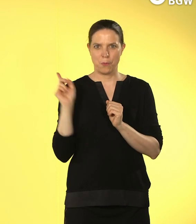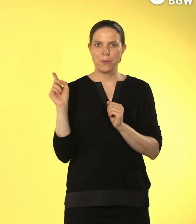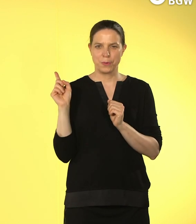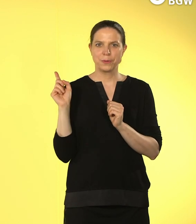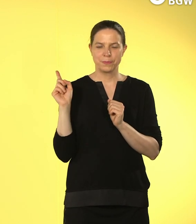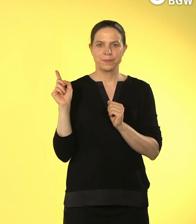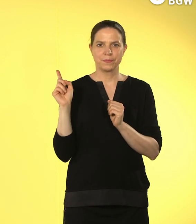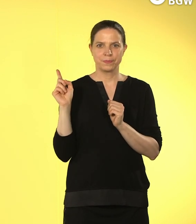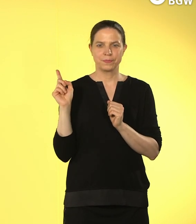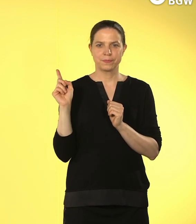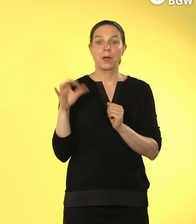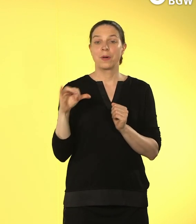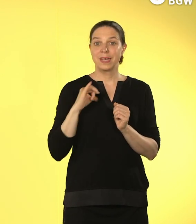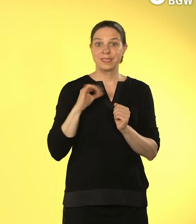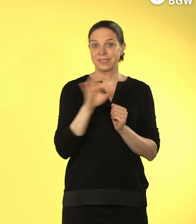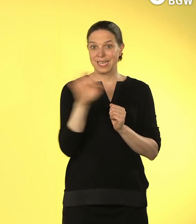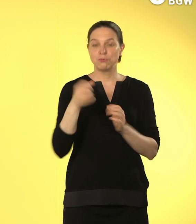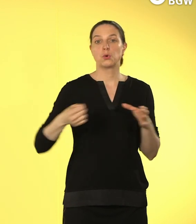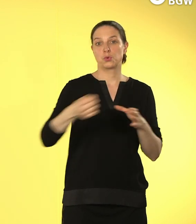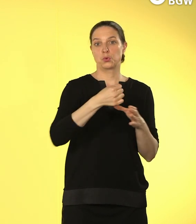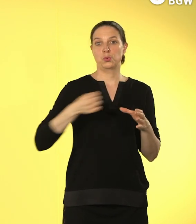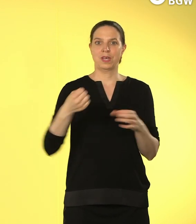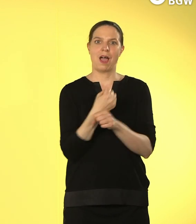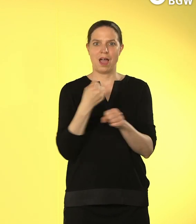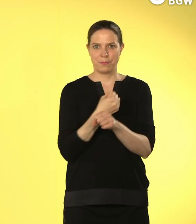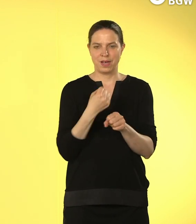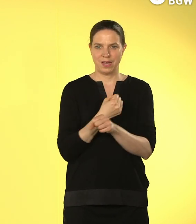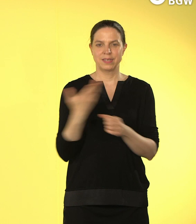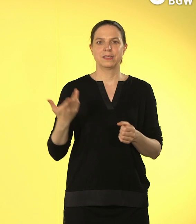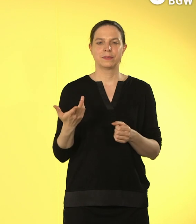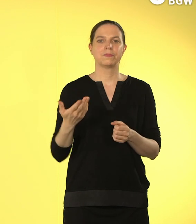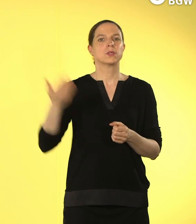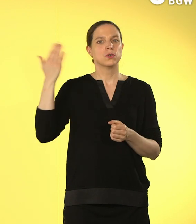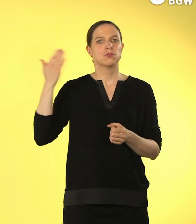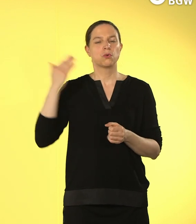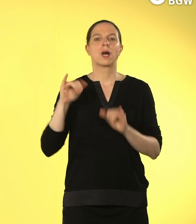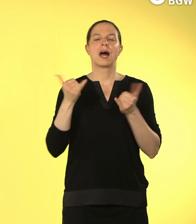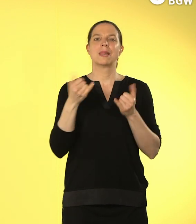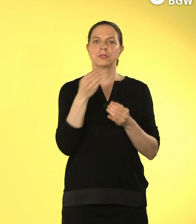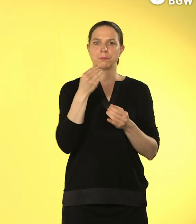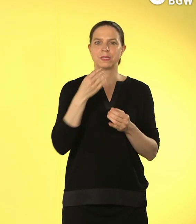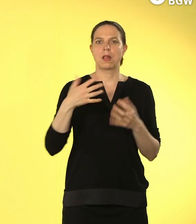Das ist interessant für Küchenbereiche. Da hatte man sich in der Lebensmittelindustrie